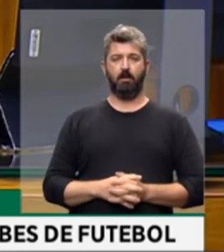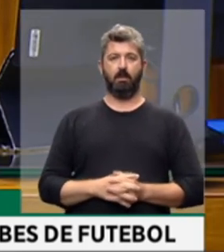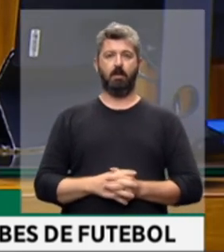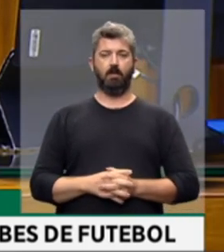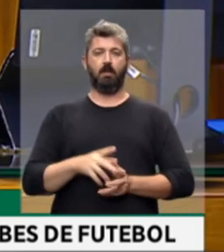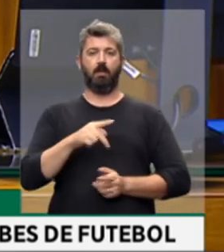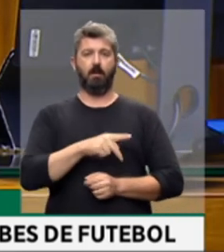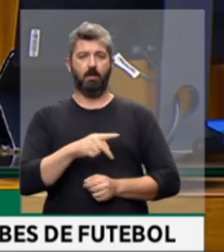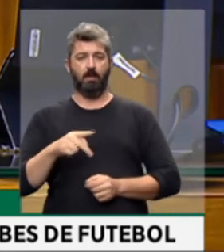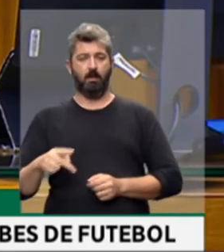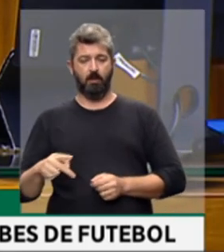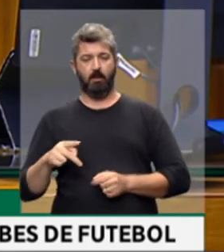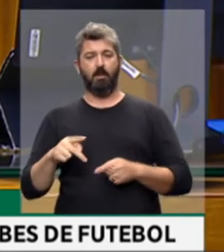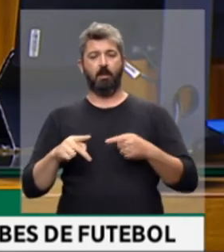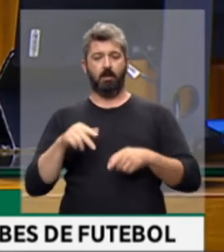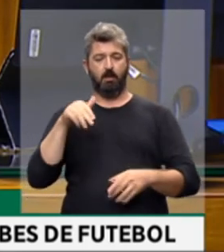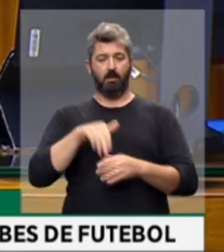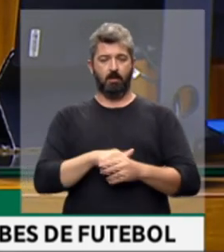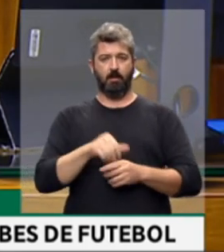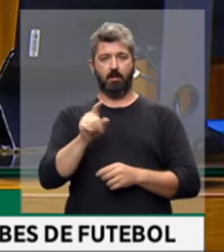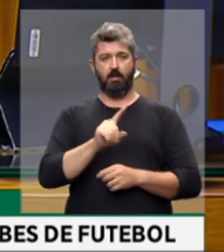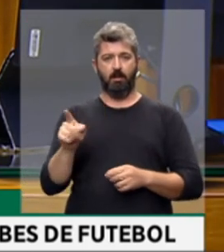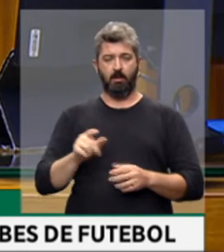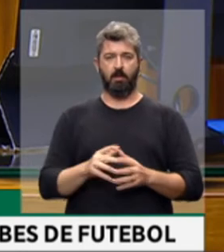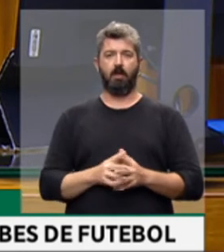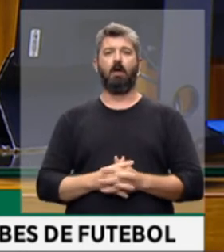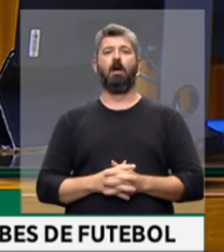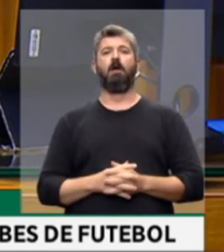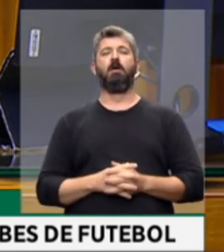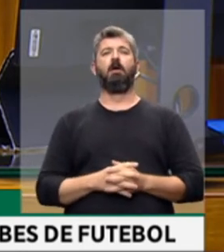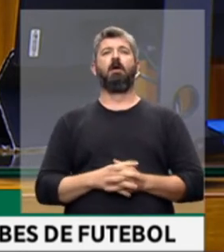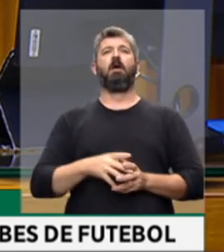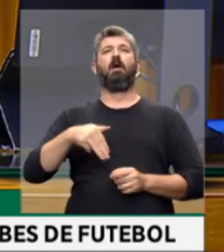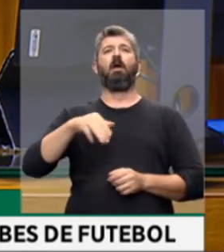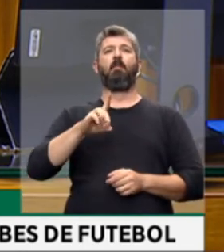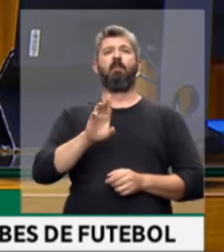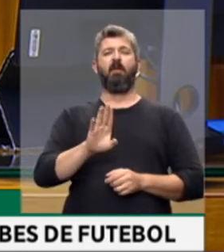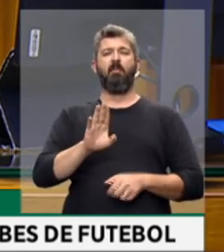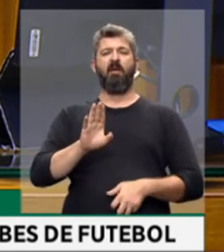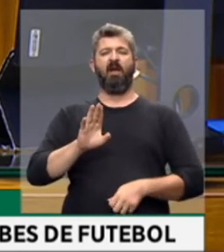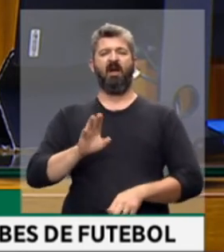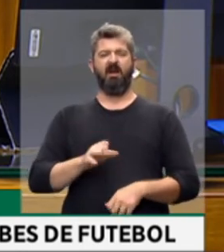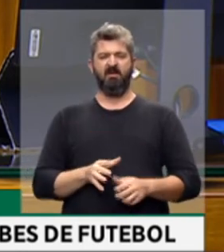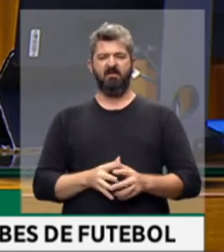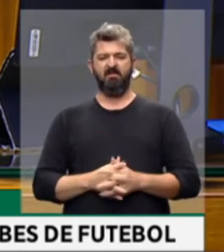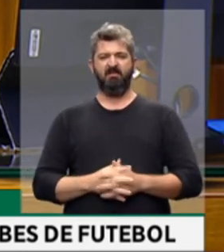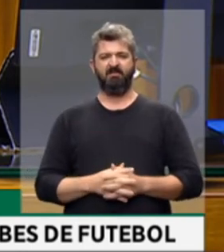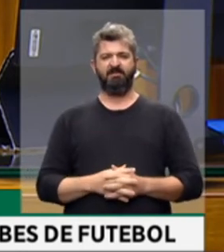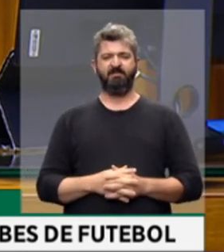VOTO NÃO. -- [PRESIDENTE]: OBRIGADO DEPUTADO CHERINI. COMO VOTA O PP? [DEPUTADO]: PP, PARTIDO PROGRESSISTAS VOTA NÃ